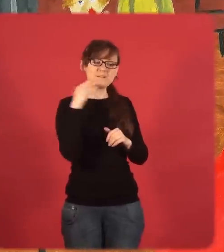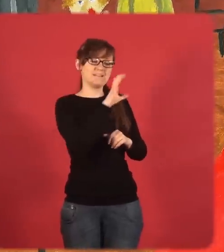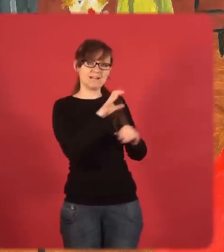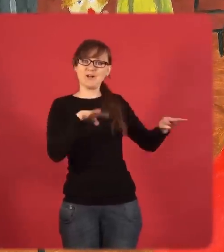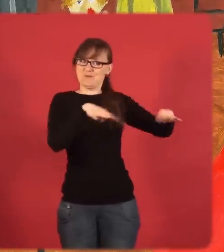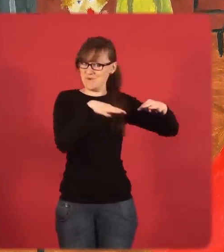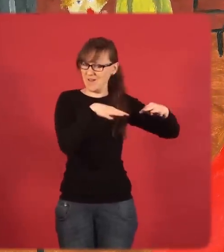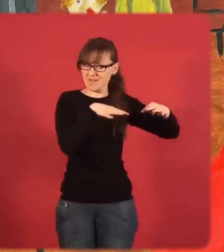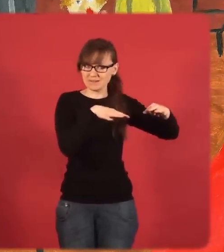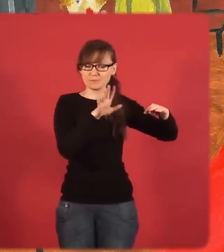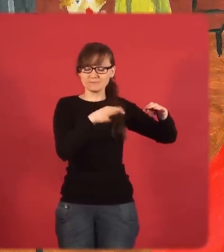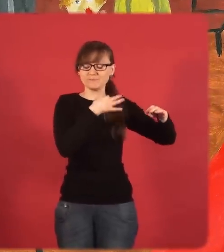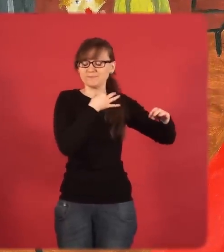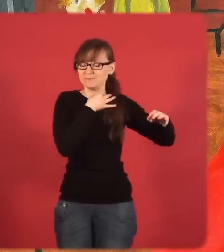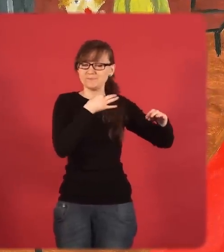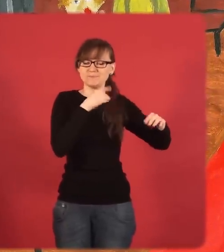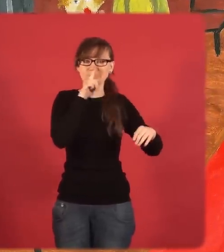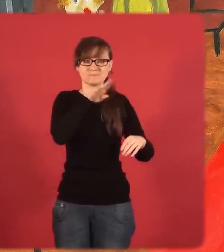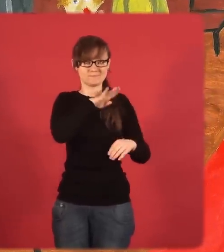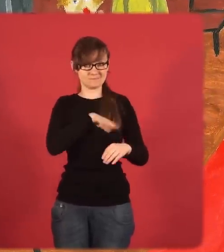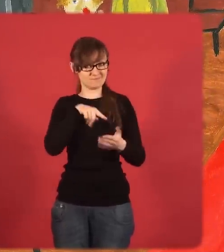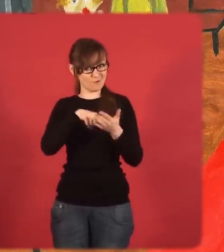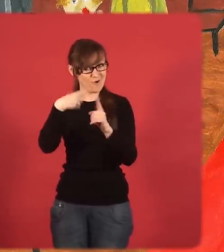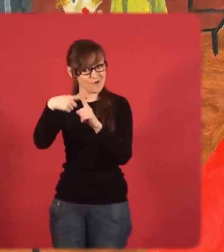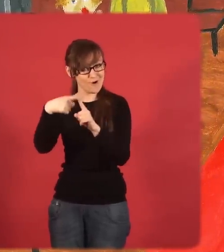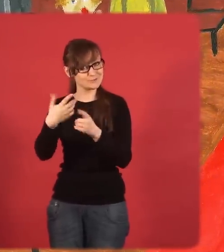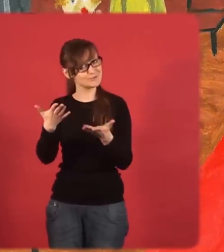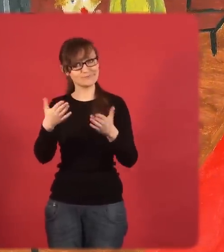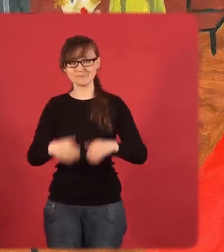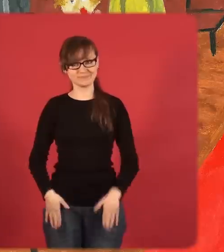Wszyscy wierni w kościele poczerwienieli na twarzach, dusząc się od tłumionego śmiechu.